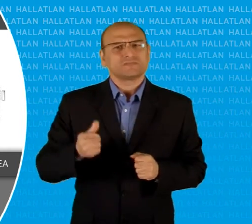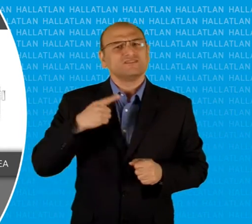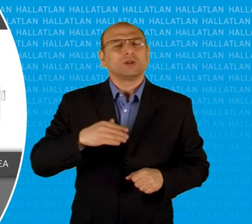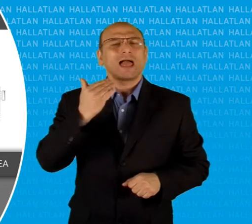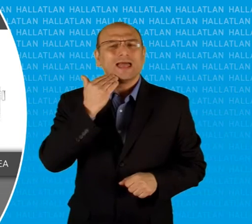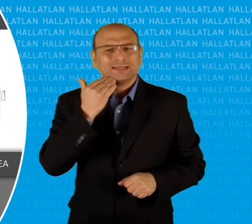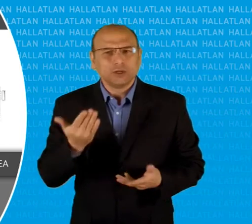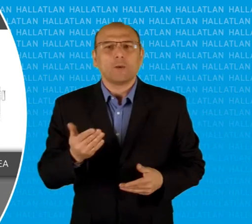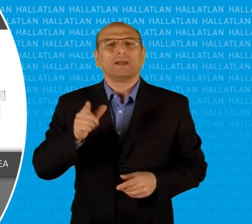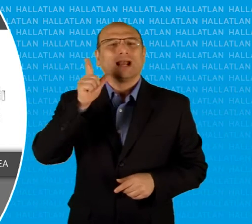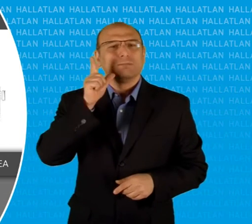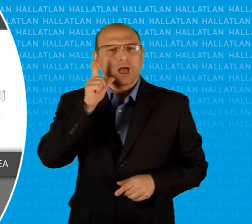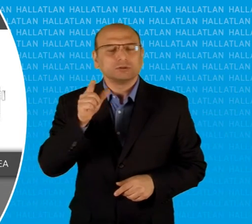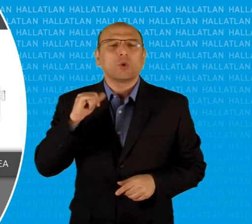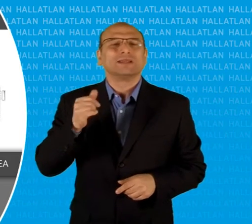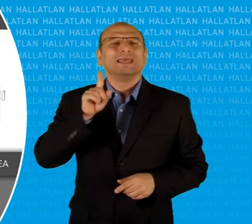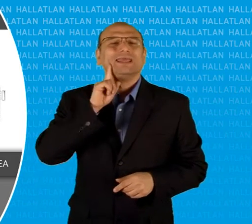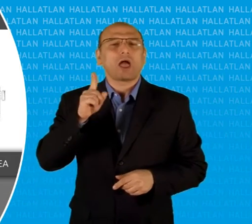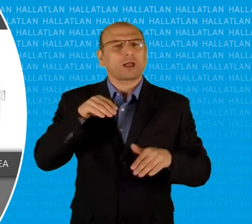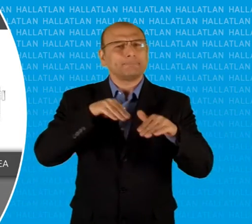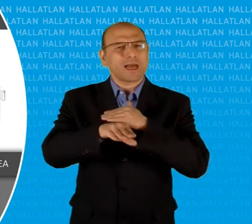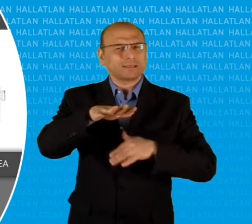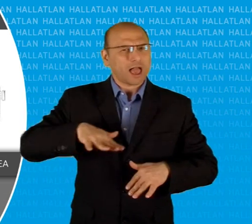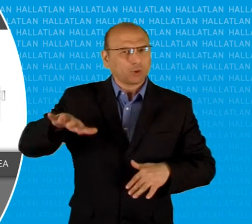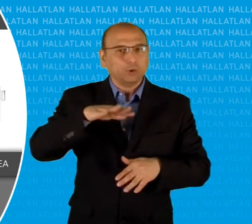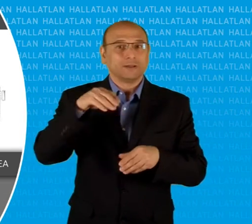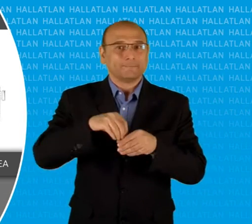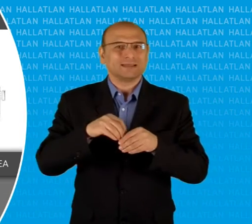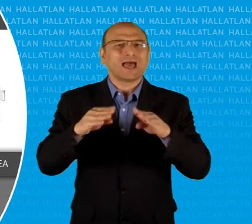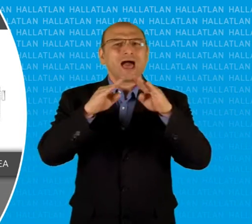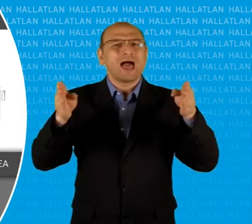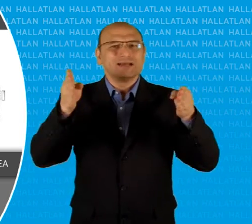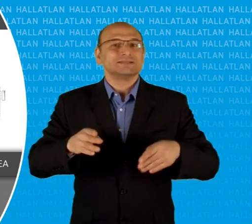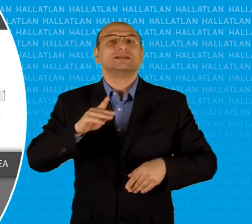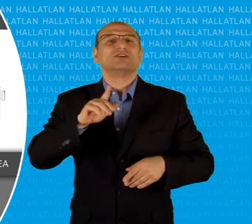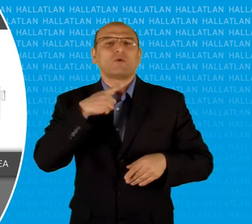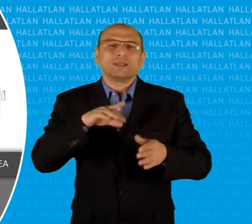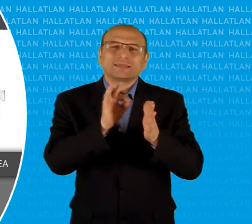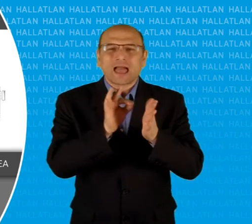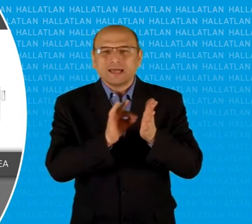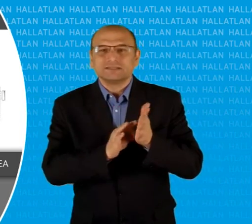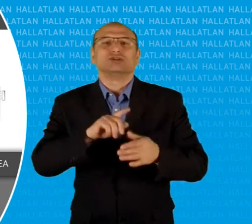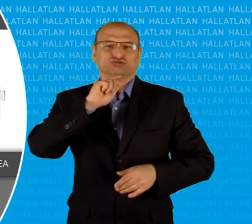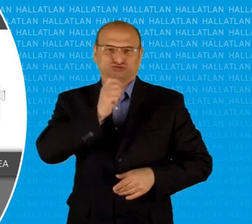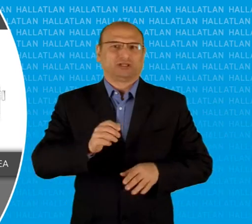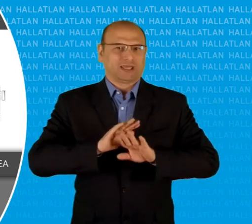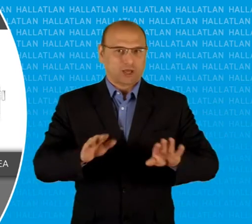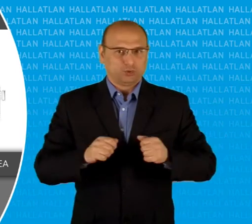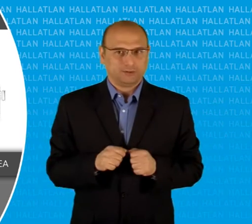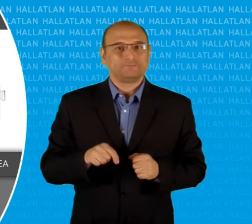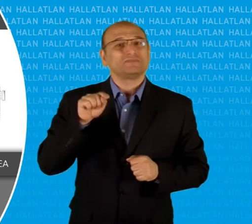A házakat sikeresen tesztelték etiópiai, libanoni és iraki menekültek között.